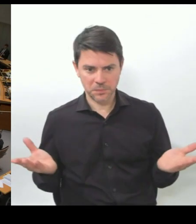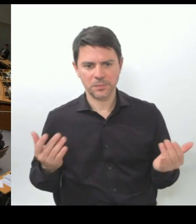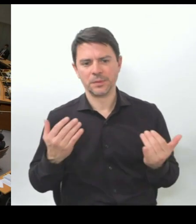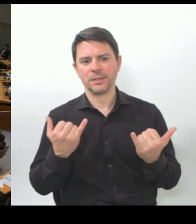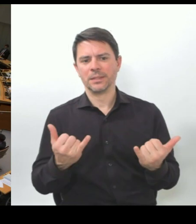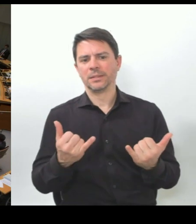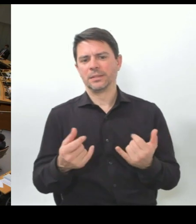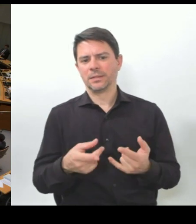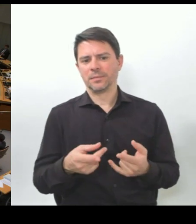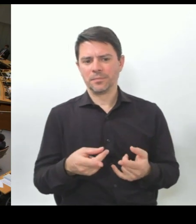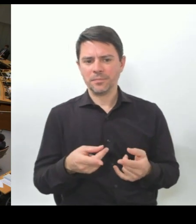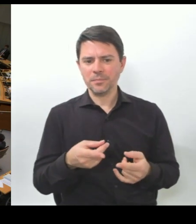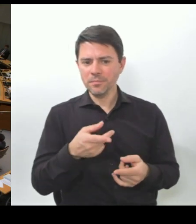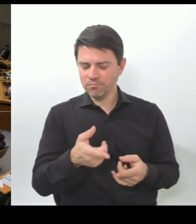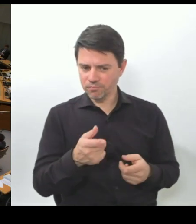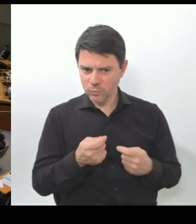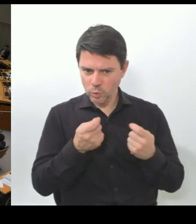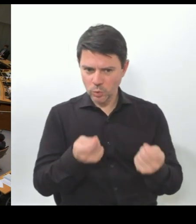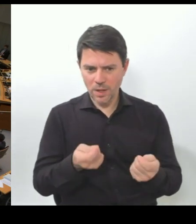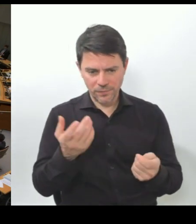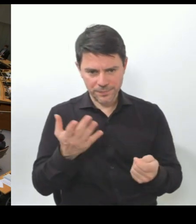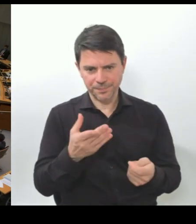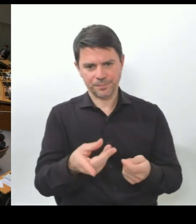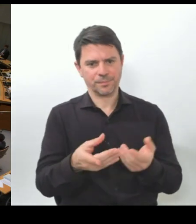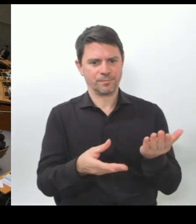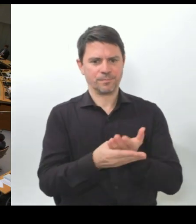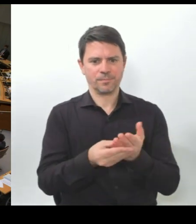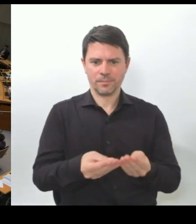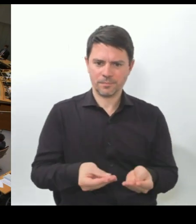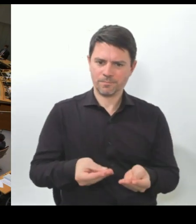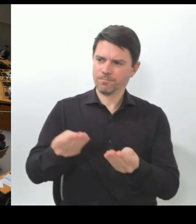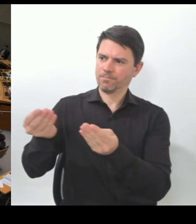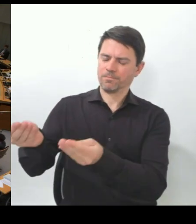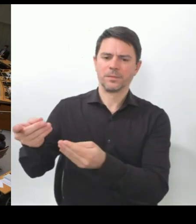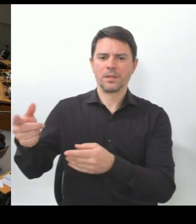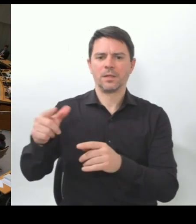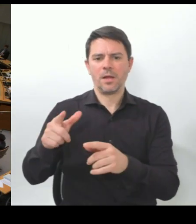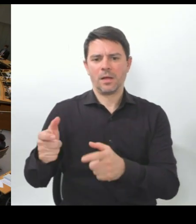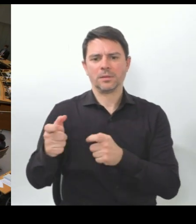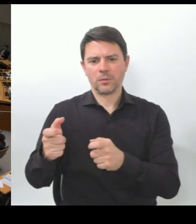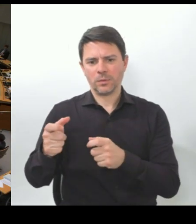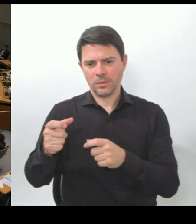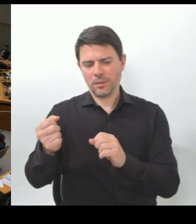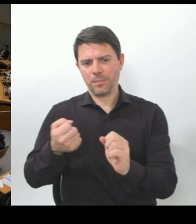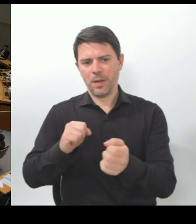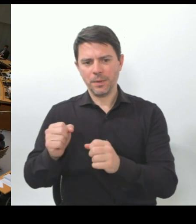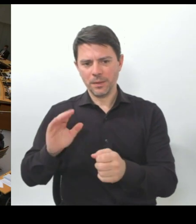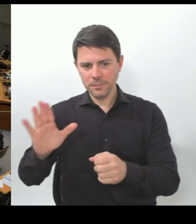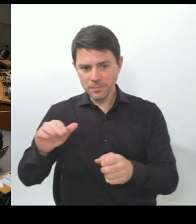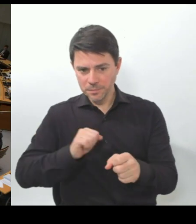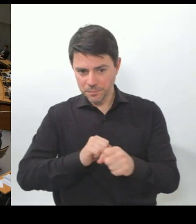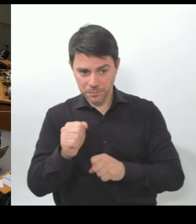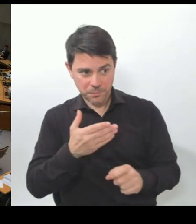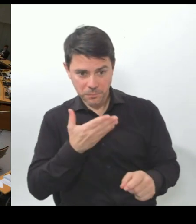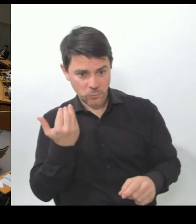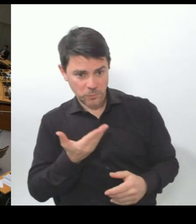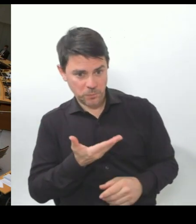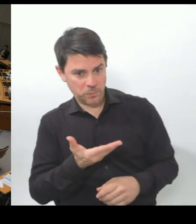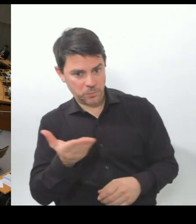Wir so Tagesordnungspunkt 51 steht auf der Konsens Liste. Ich rufe auf den Tagesordnungspunkt 52, den